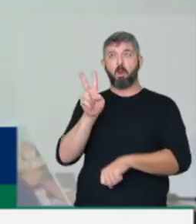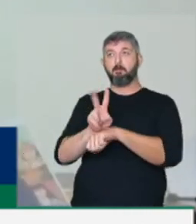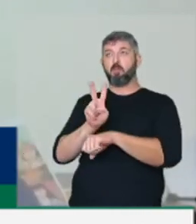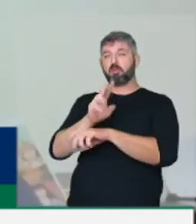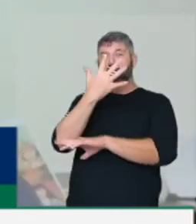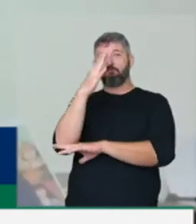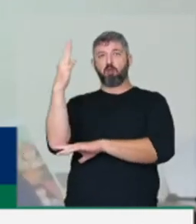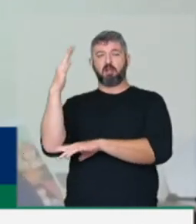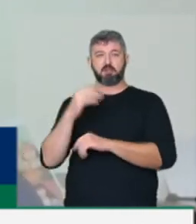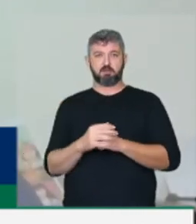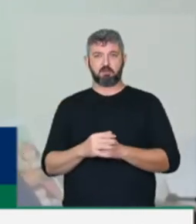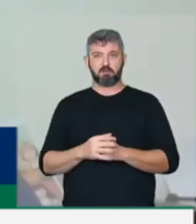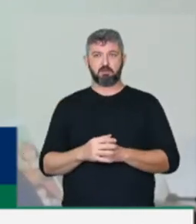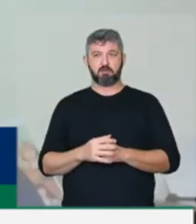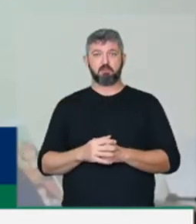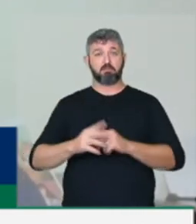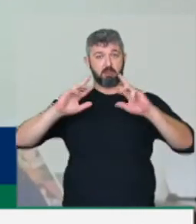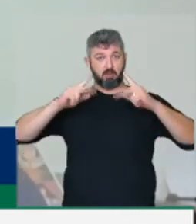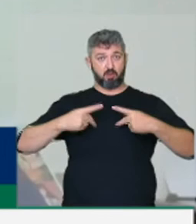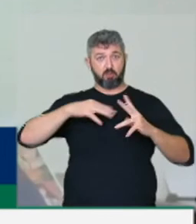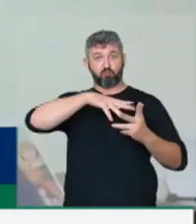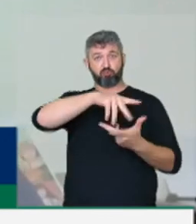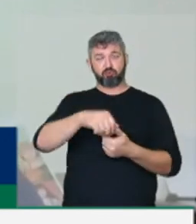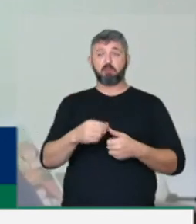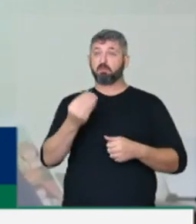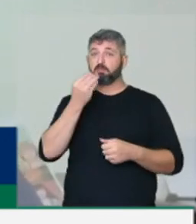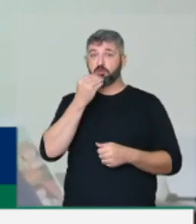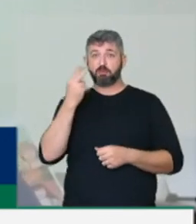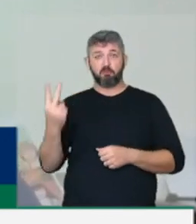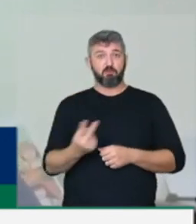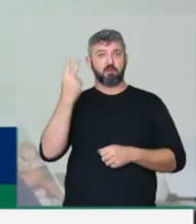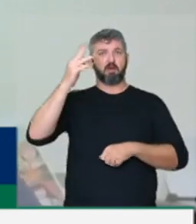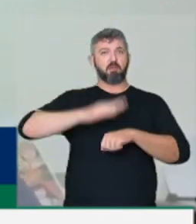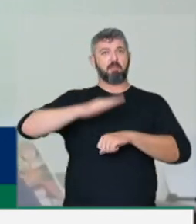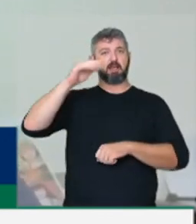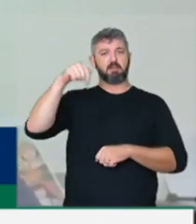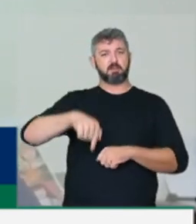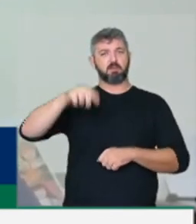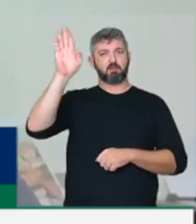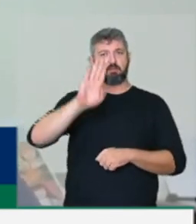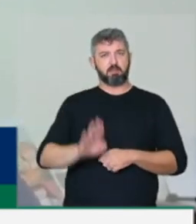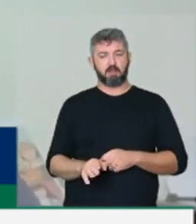FLORESTA. ESSE RECONHECIMENTO... INTERNACIONAL DEVERIA SER VALORIZADO AQUI NO BRASIL. AO CONTRÁRIO, DO SERVIÇO